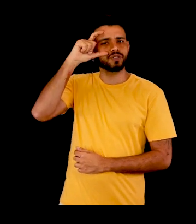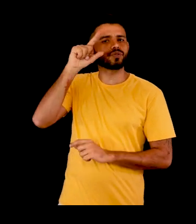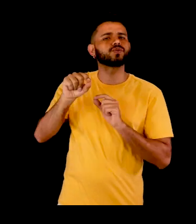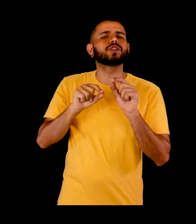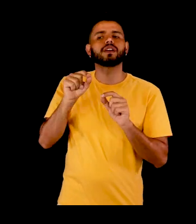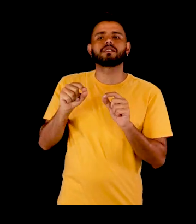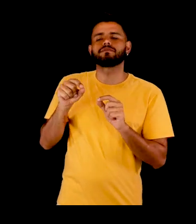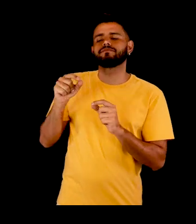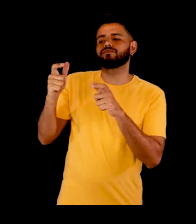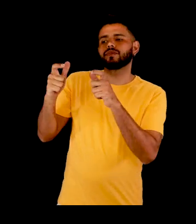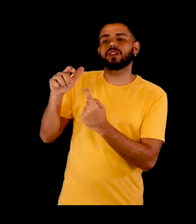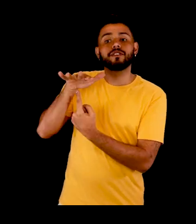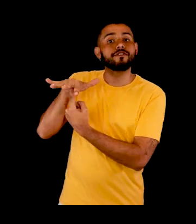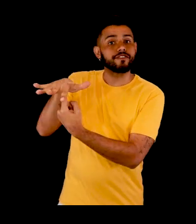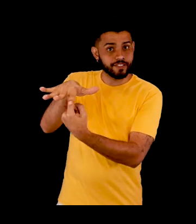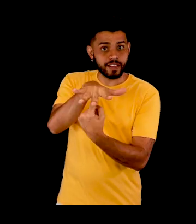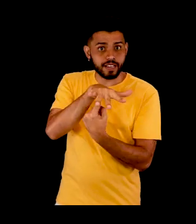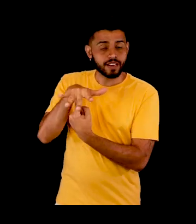é naquela feira...